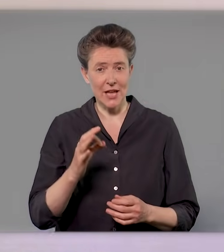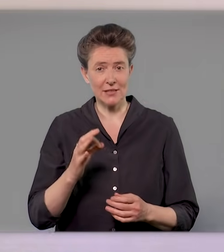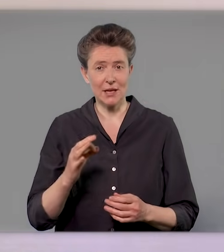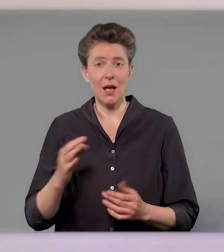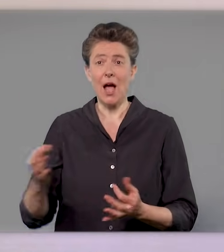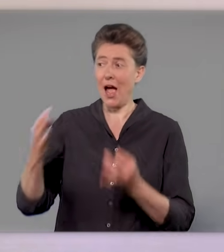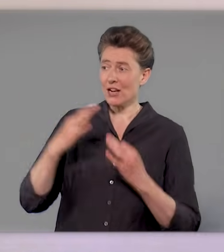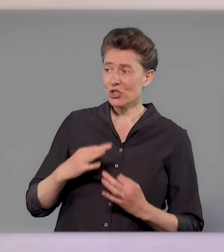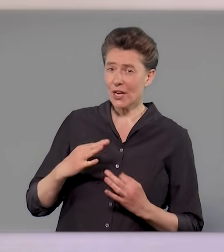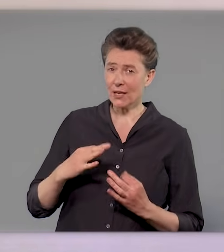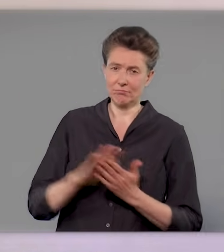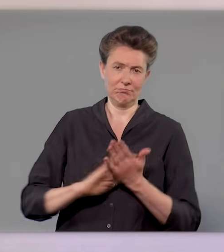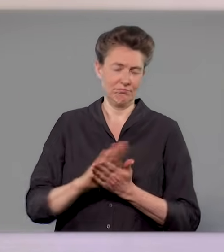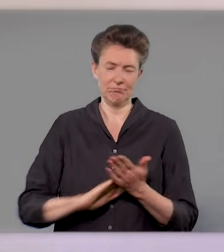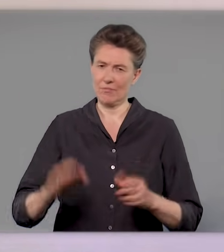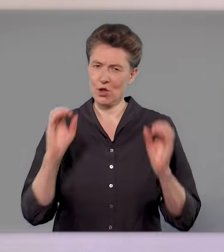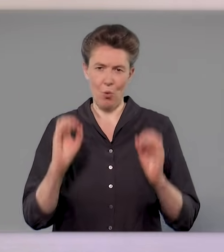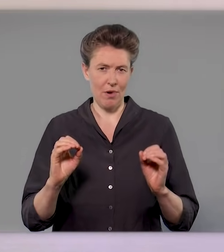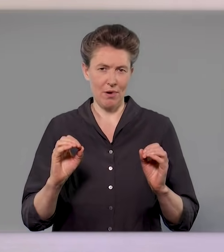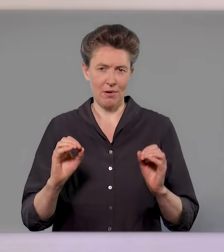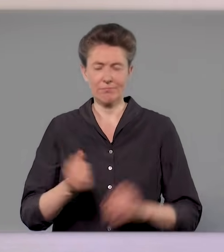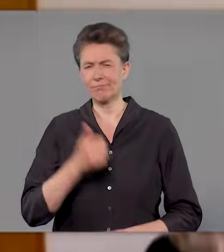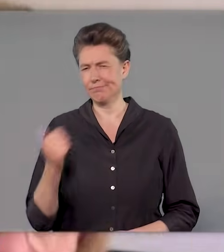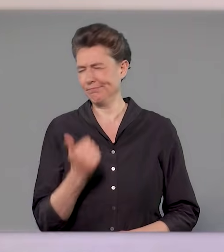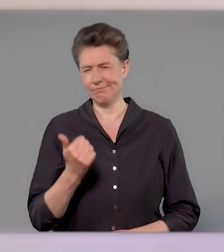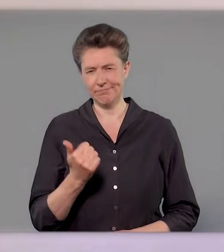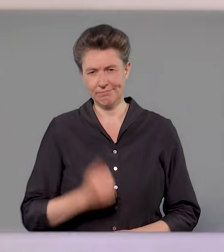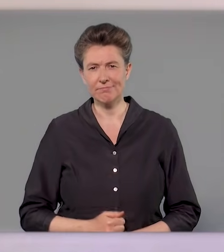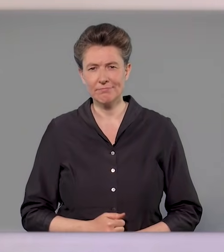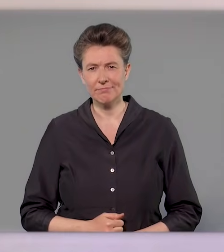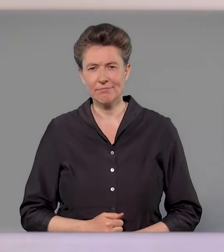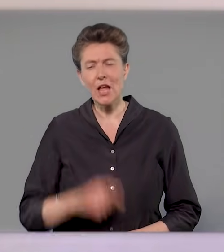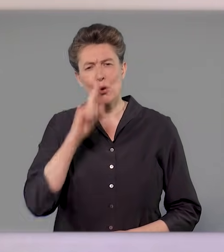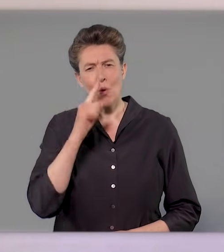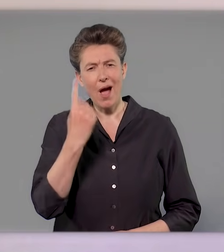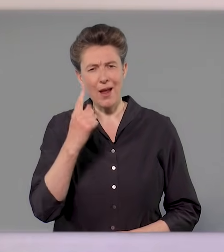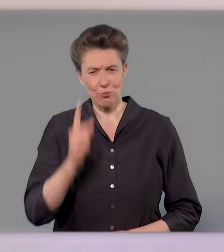um etwa 75 bis 80 Prozent, was sehr gut ist. Abgewogen werden muss das gegen das Risiko